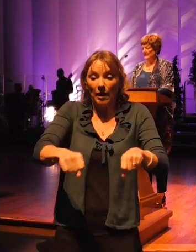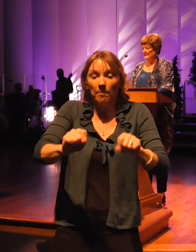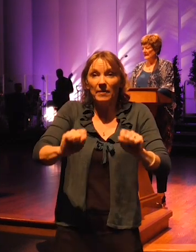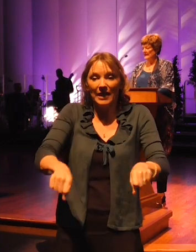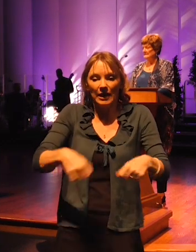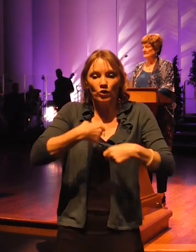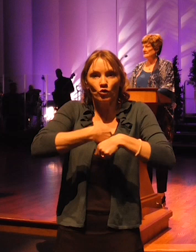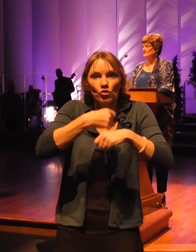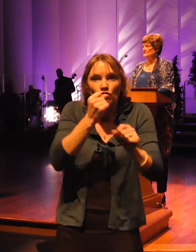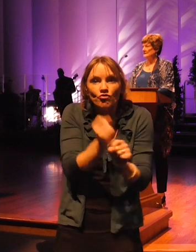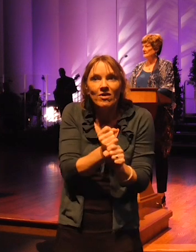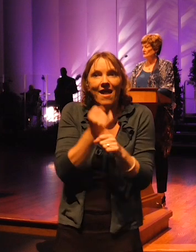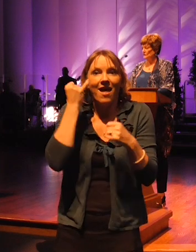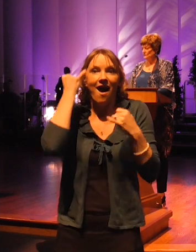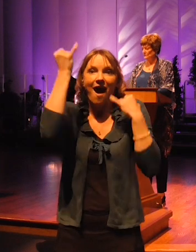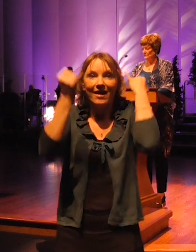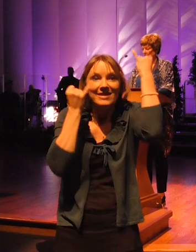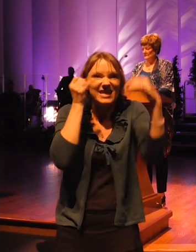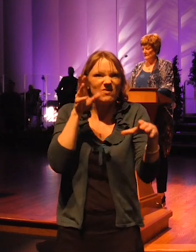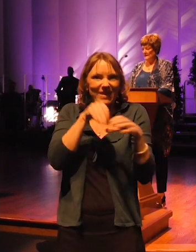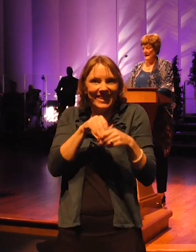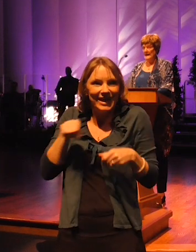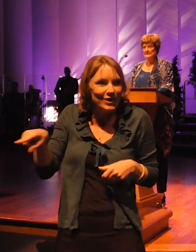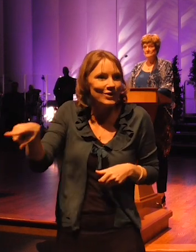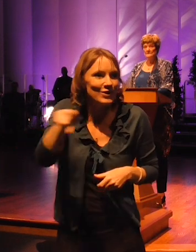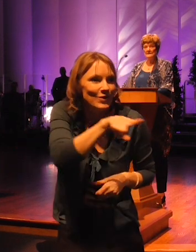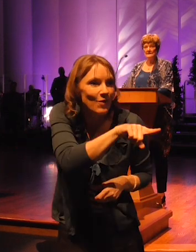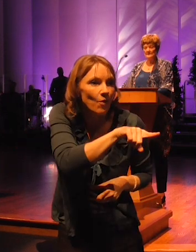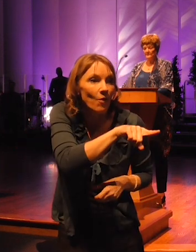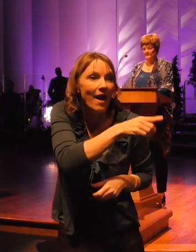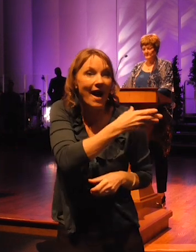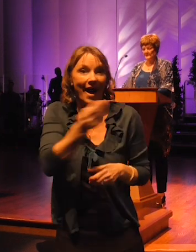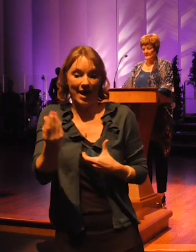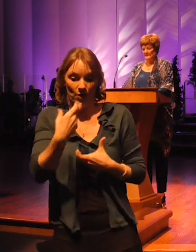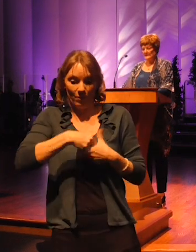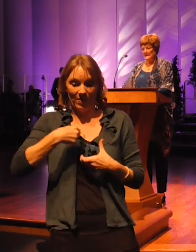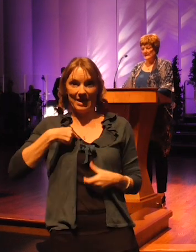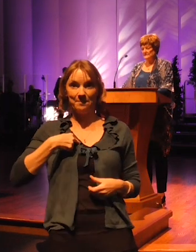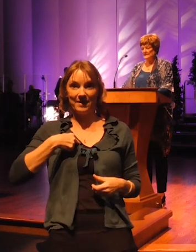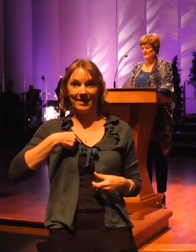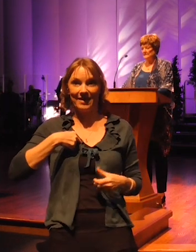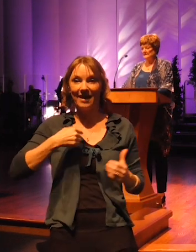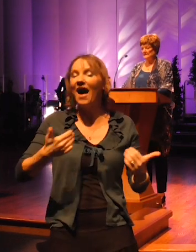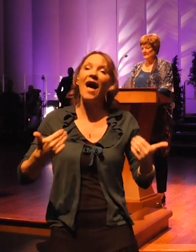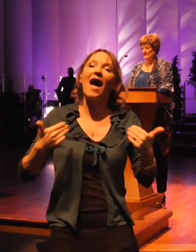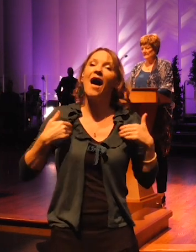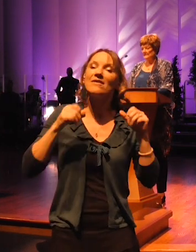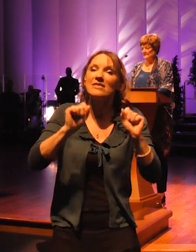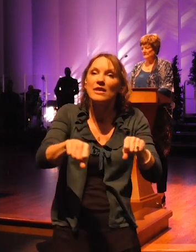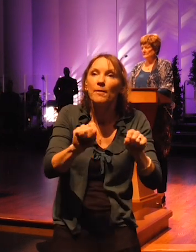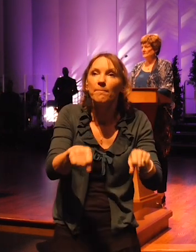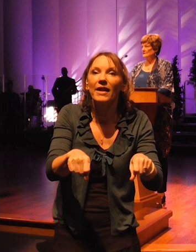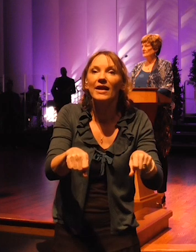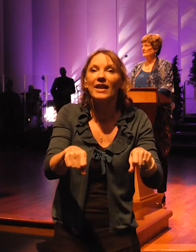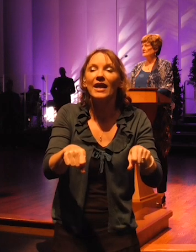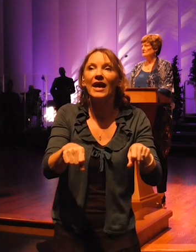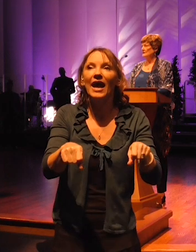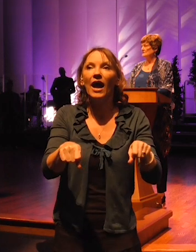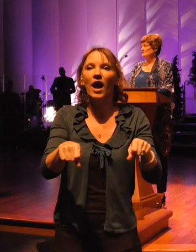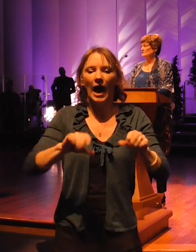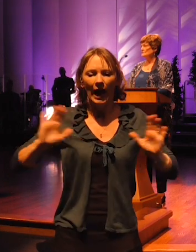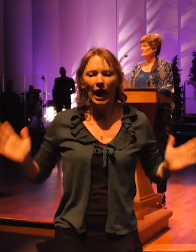ideas en ti y en mí tiene la capacidad de alentarnos a ser